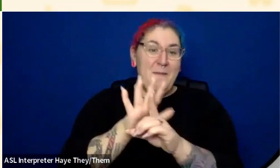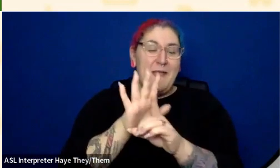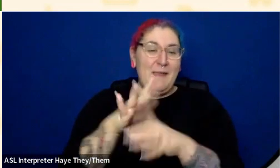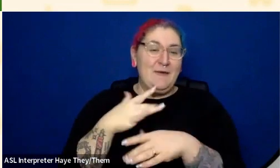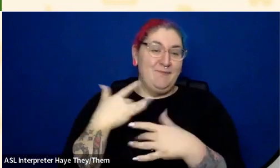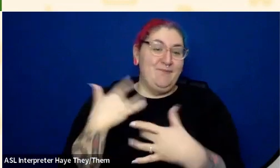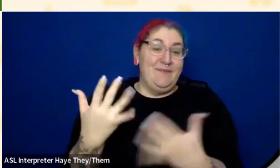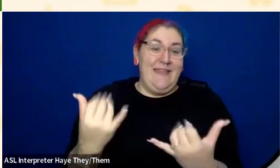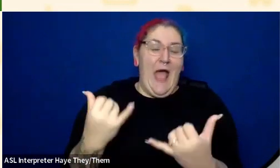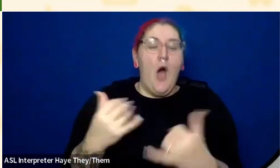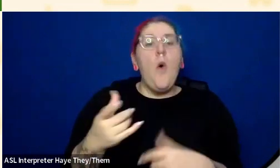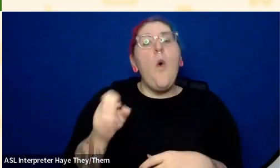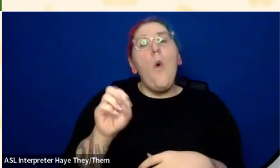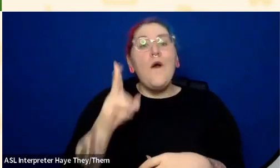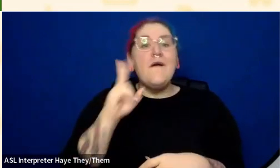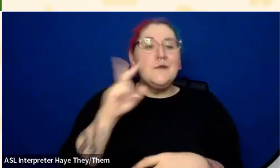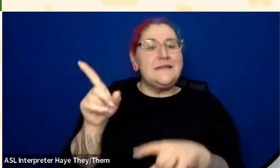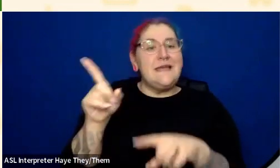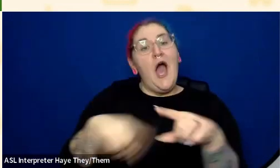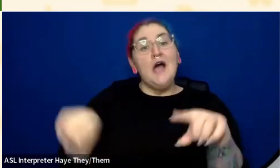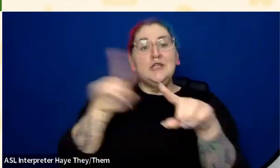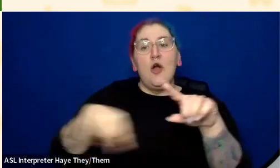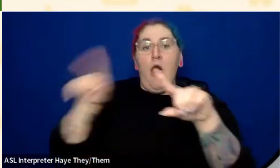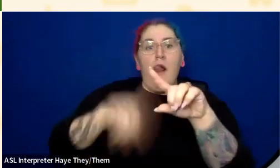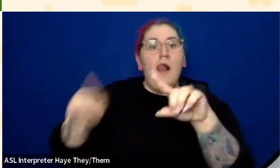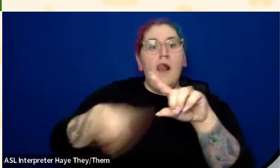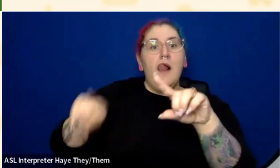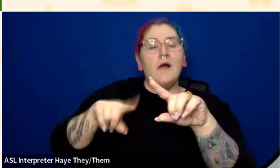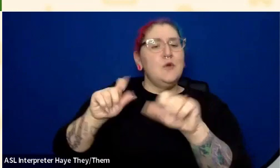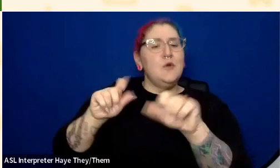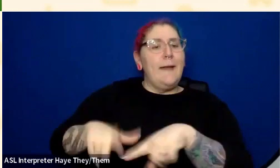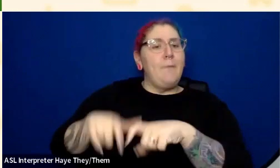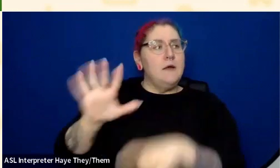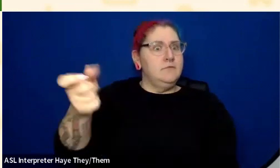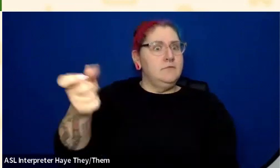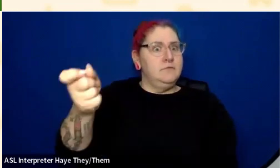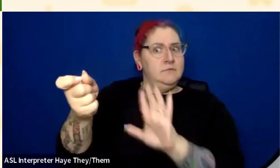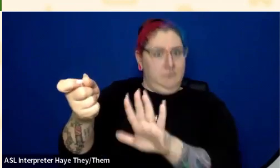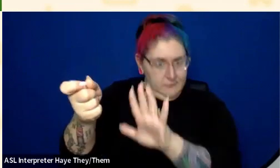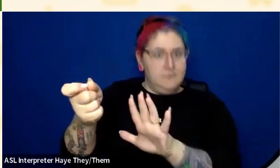Esto es para personas que no pueden leer rápidamente. El movimiento automático de texto, que puede causar problemas